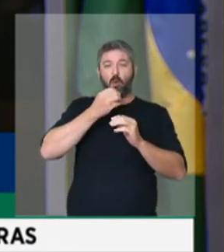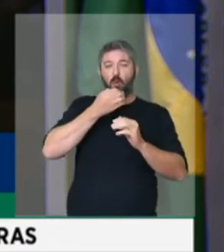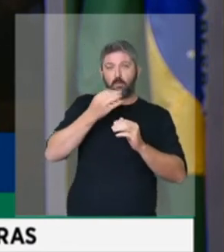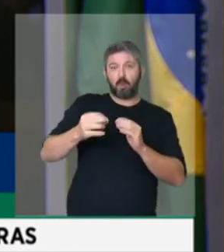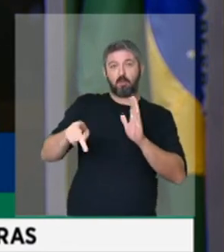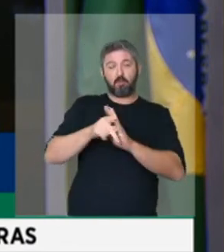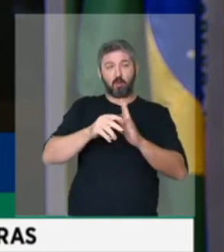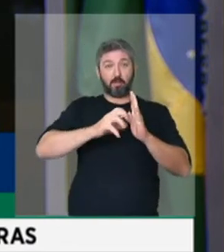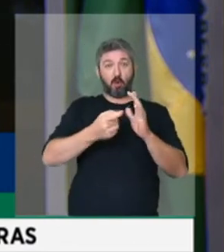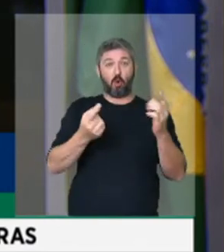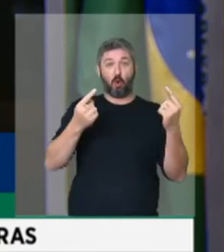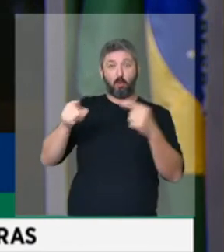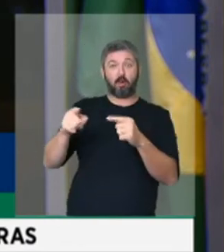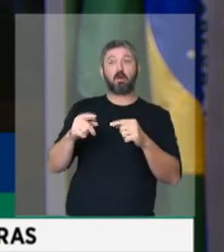DA ANEEL. POR FIM, NÃO MENOS IMPORTANTE, O RELATOR FOI